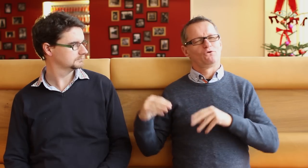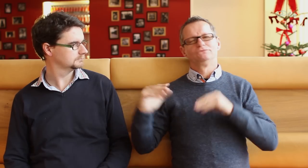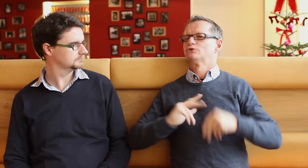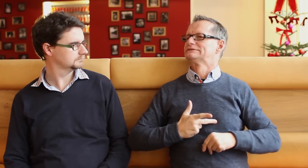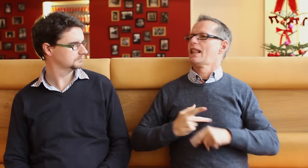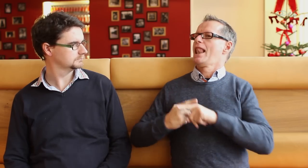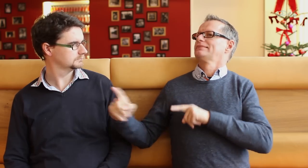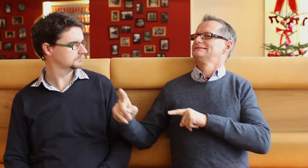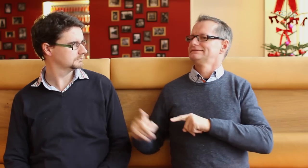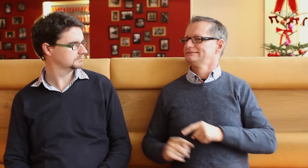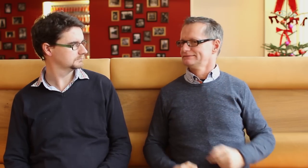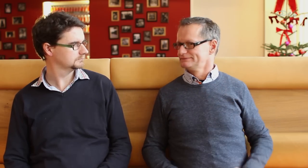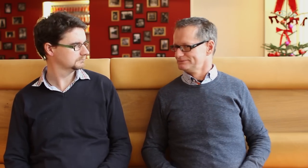Ja, stimmt.